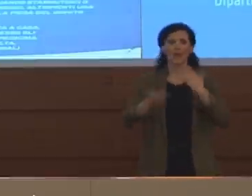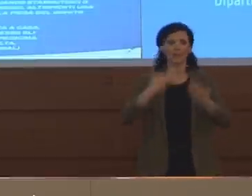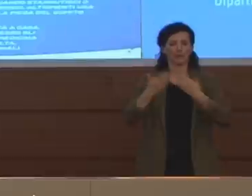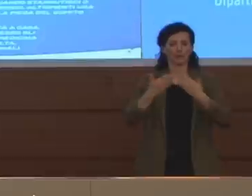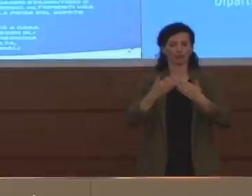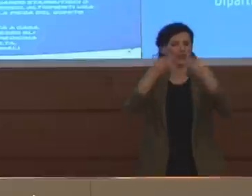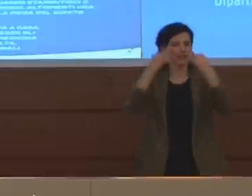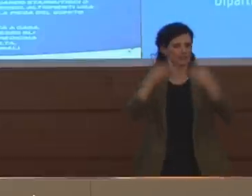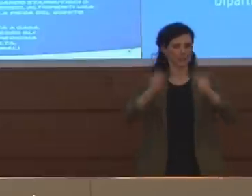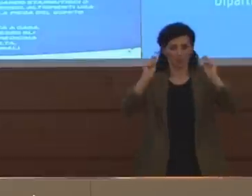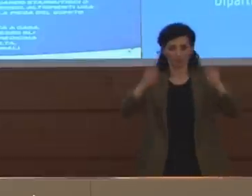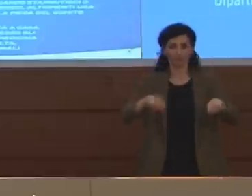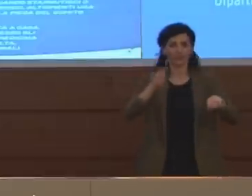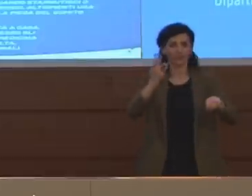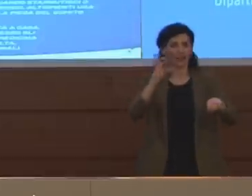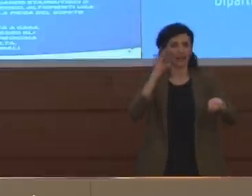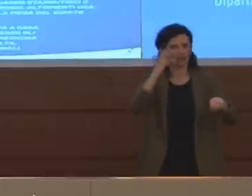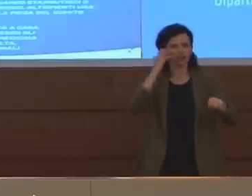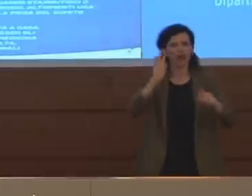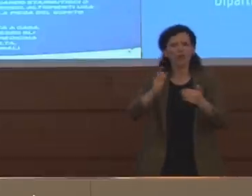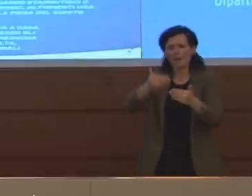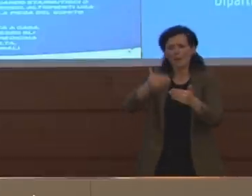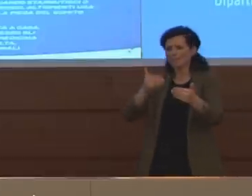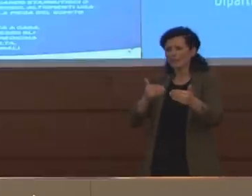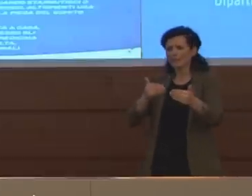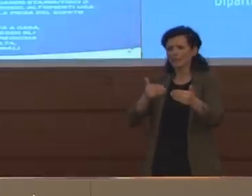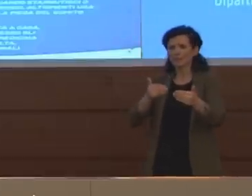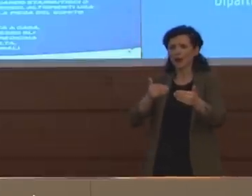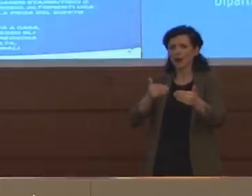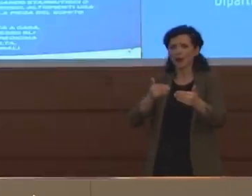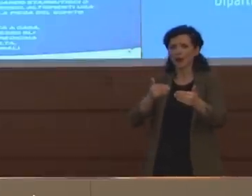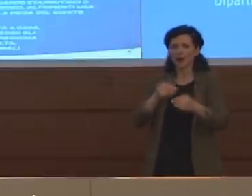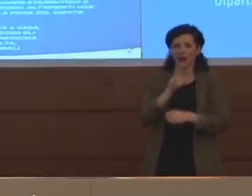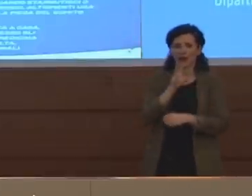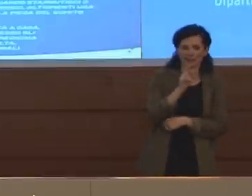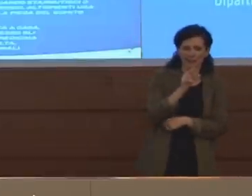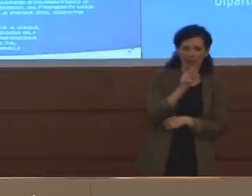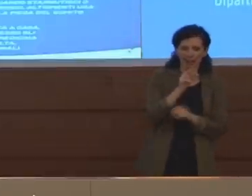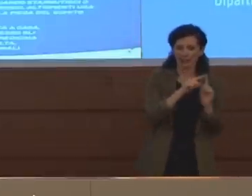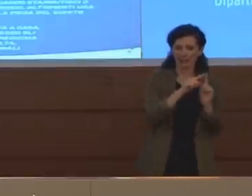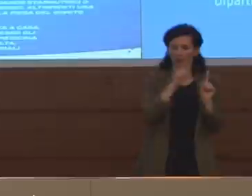lo stato di emeregenza il 30 gennaio? E cosa è stato fatto dal 30 al 21 di febbraio?